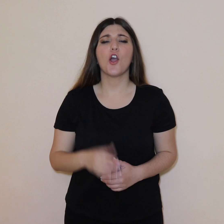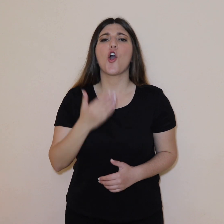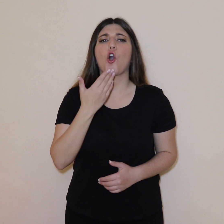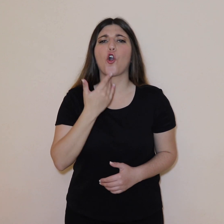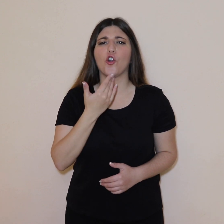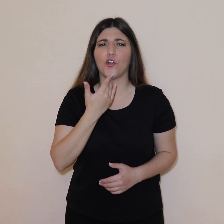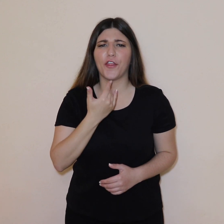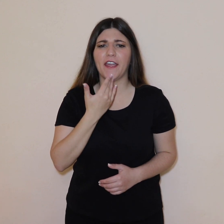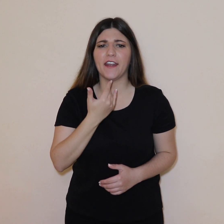Conocer